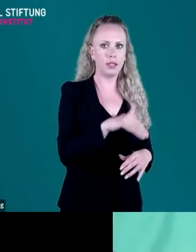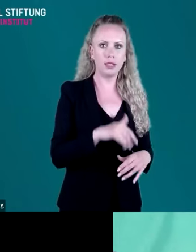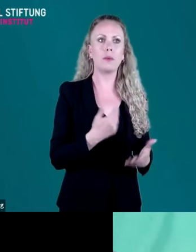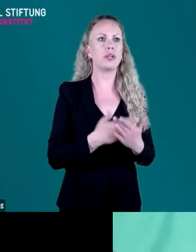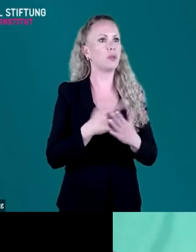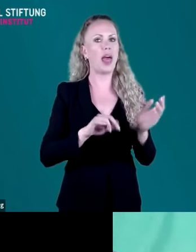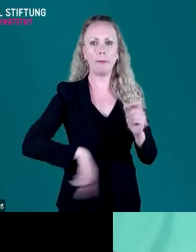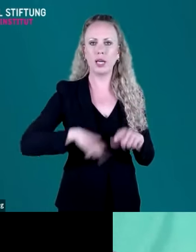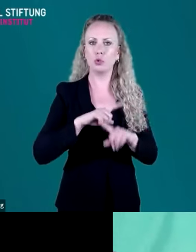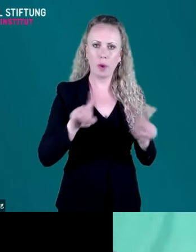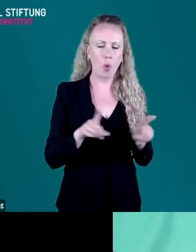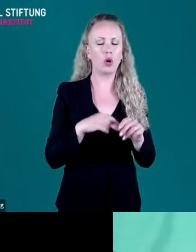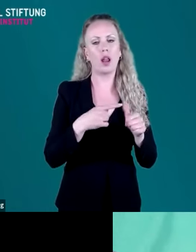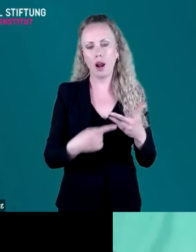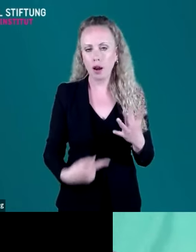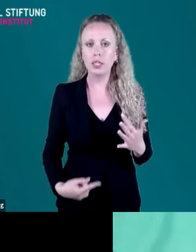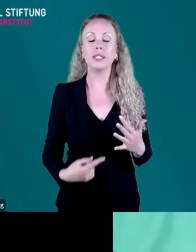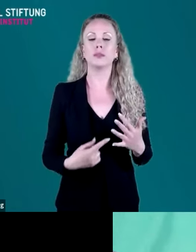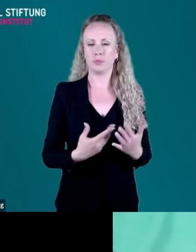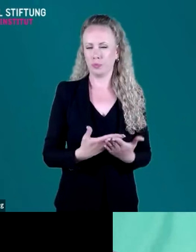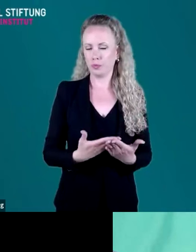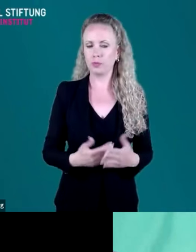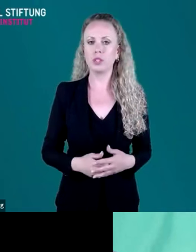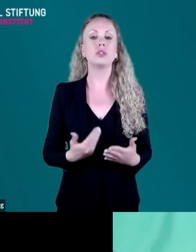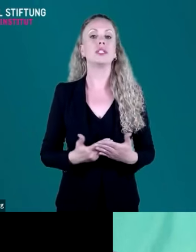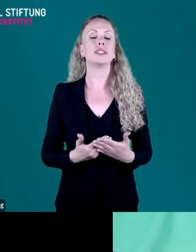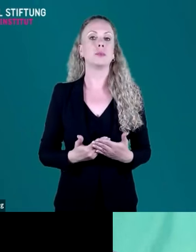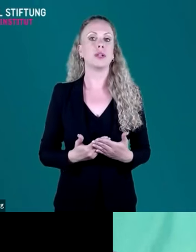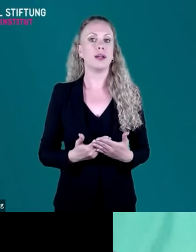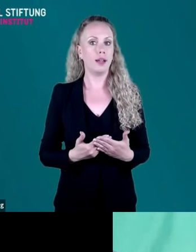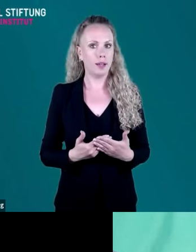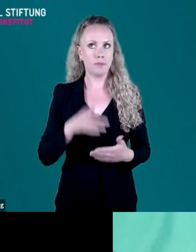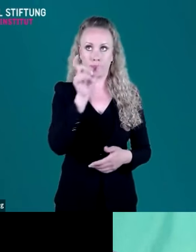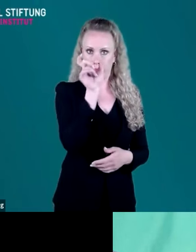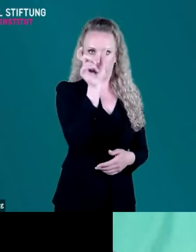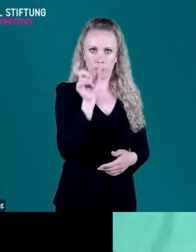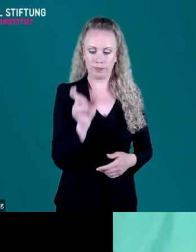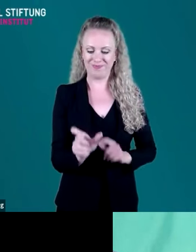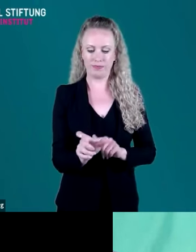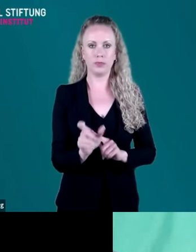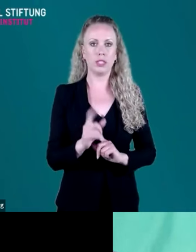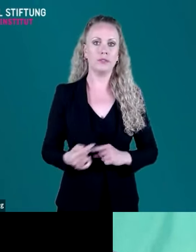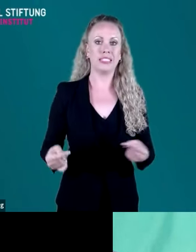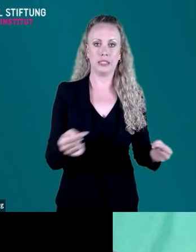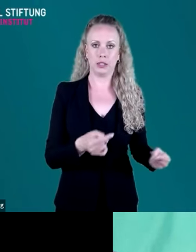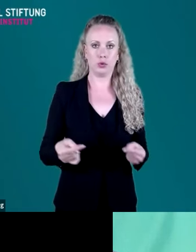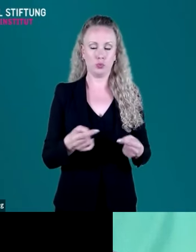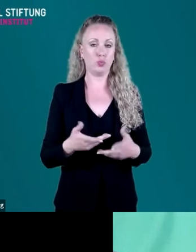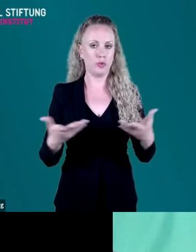Dann ist der Diskursatlas, denke ich, eher angesiedelt halt bei formalistischen Antifeminismus.